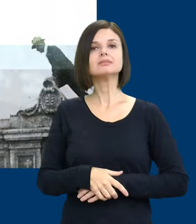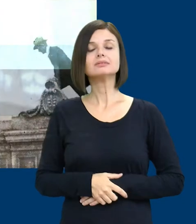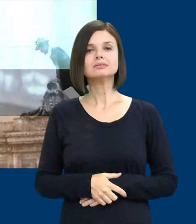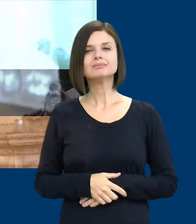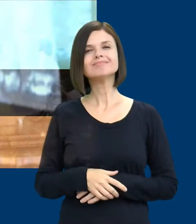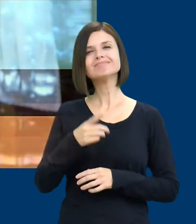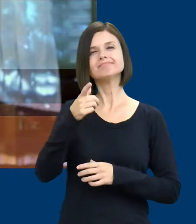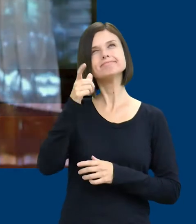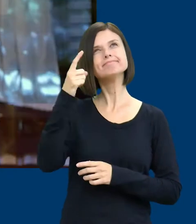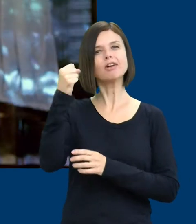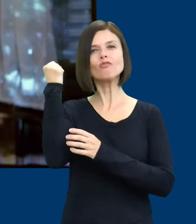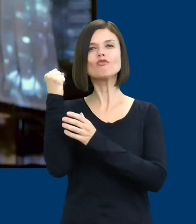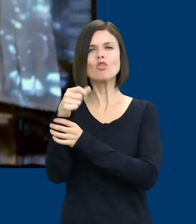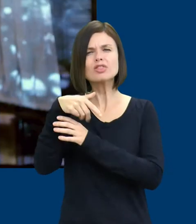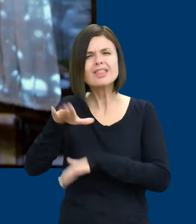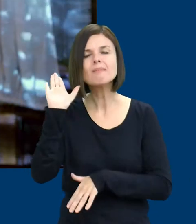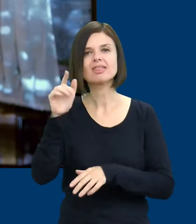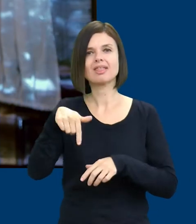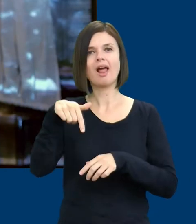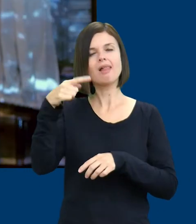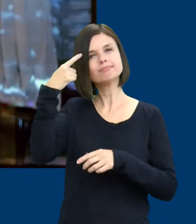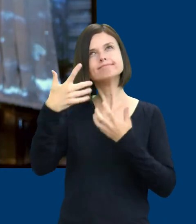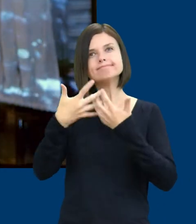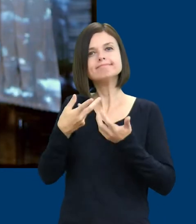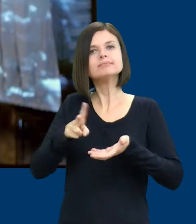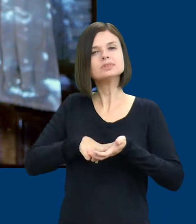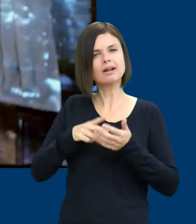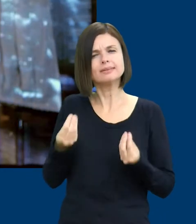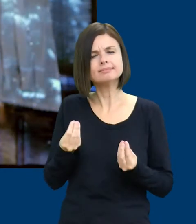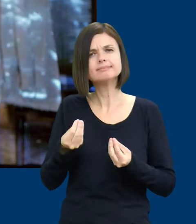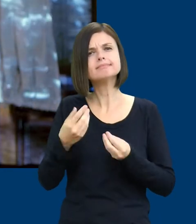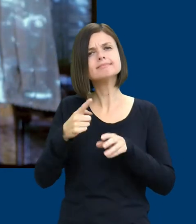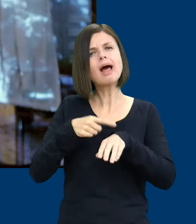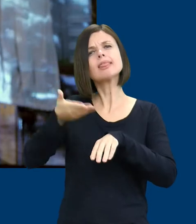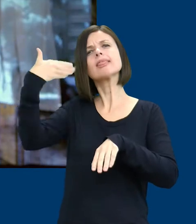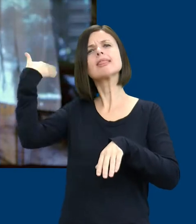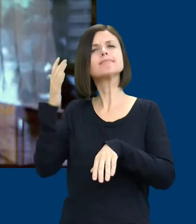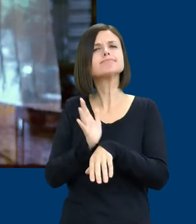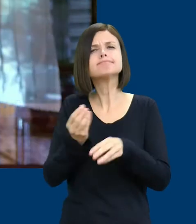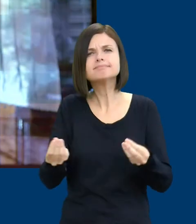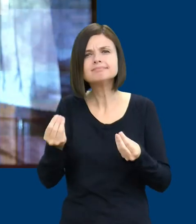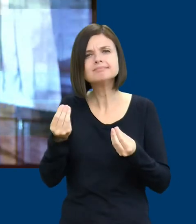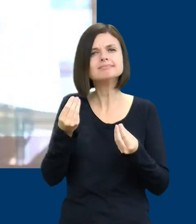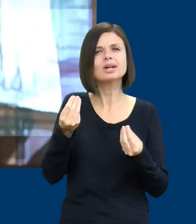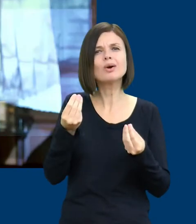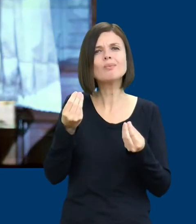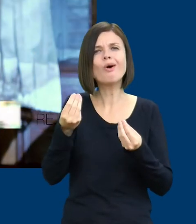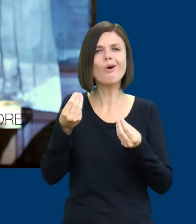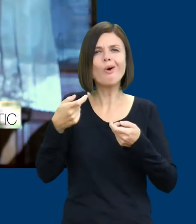repasarlo hoy porque asi como en su momento significo el desprendimiento de las presiones